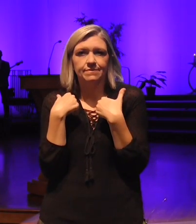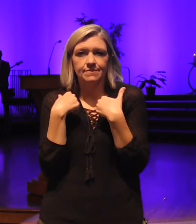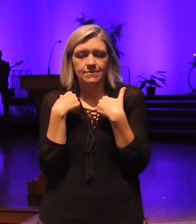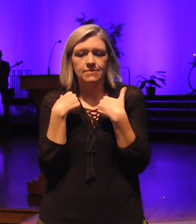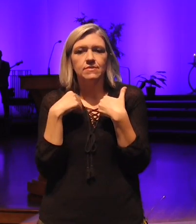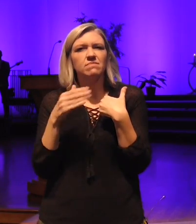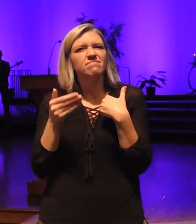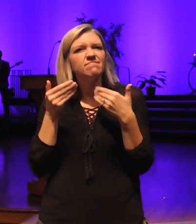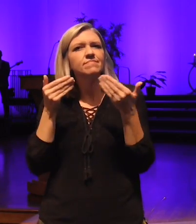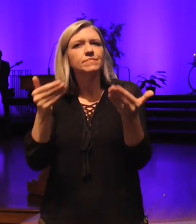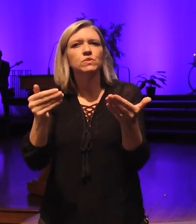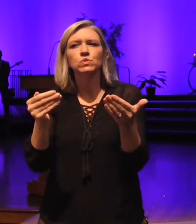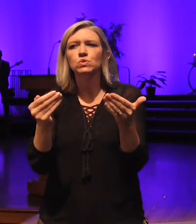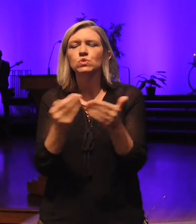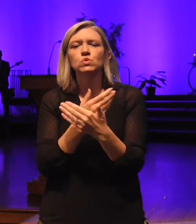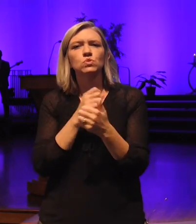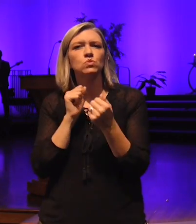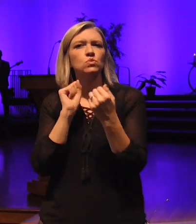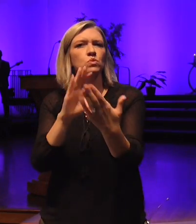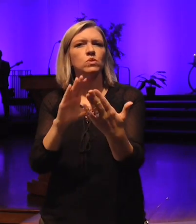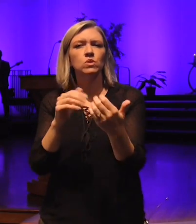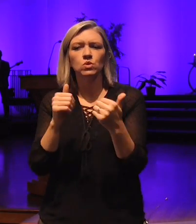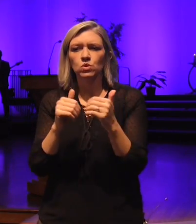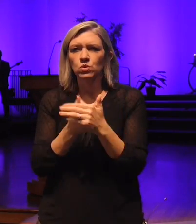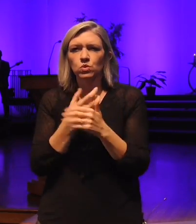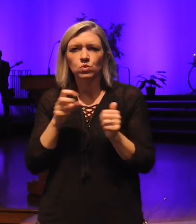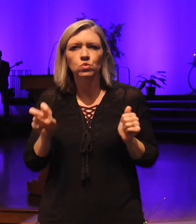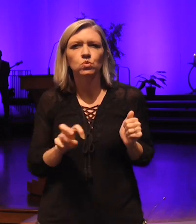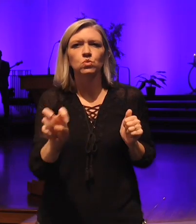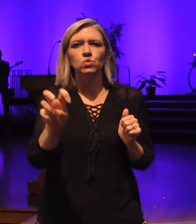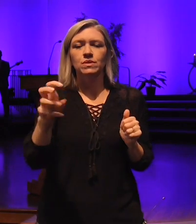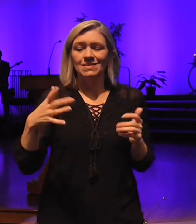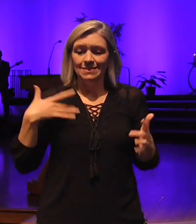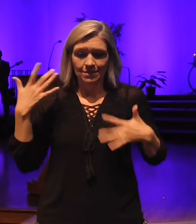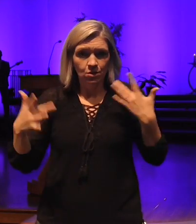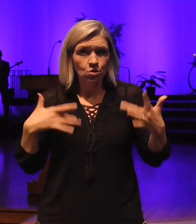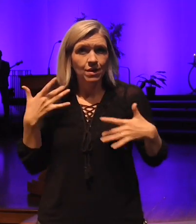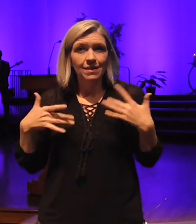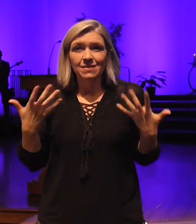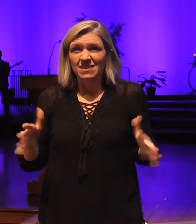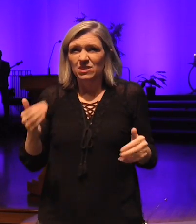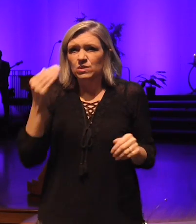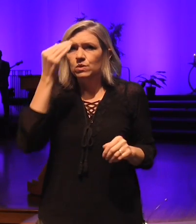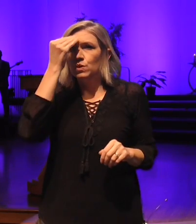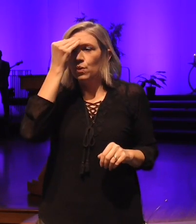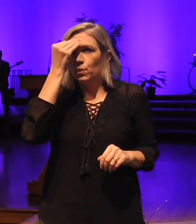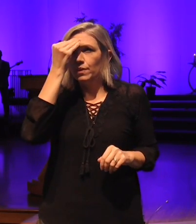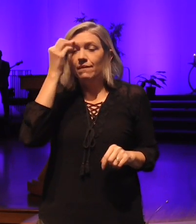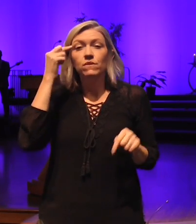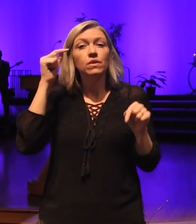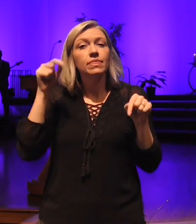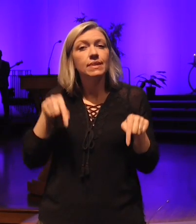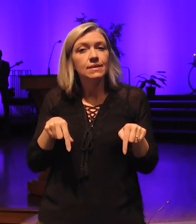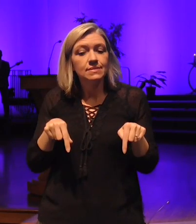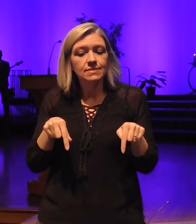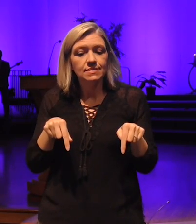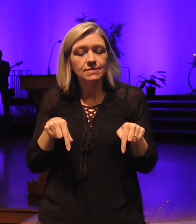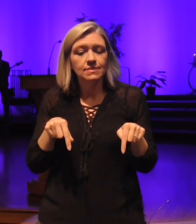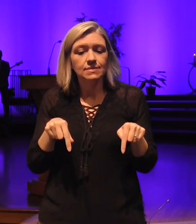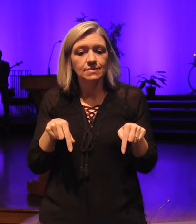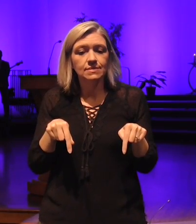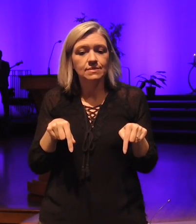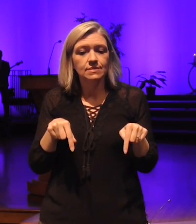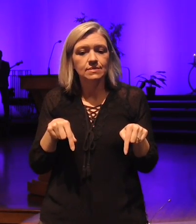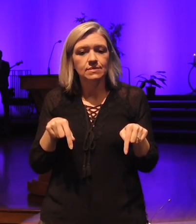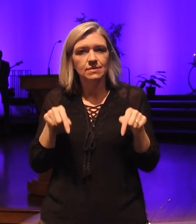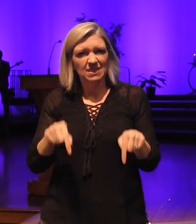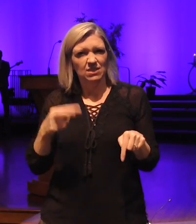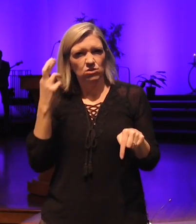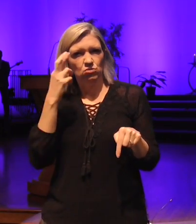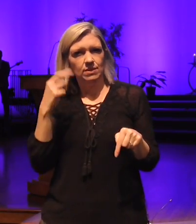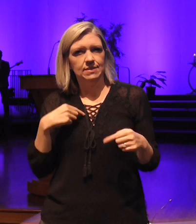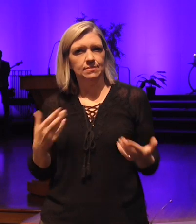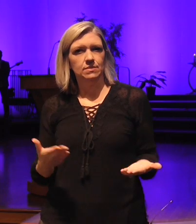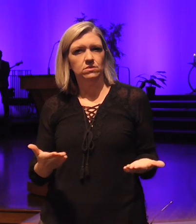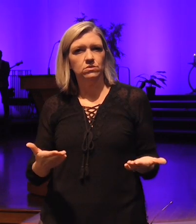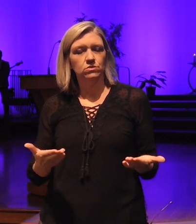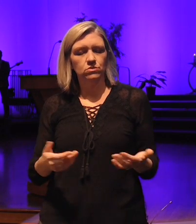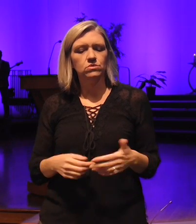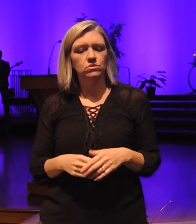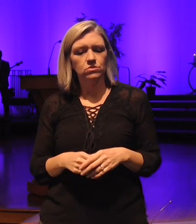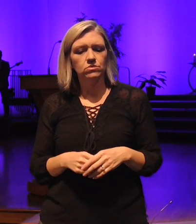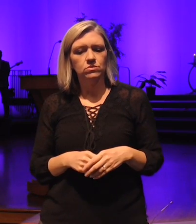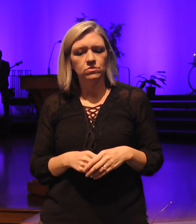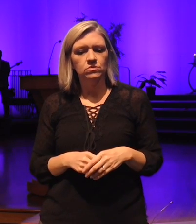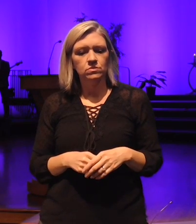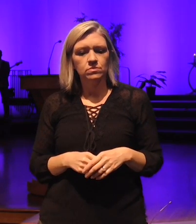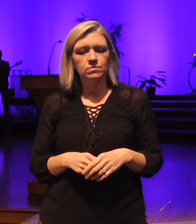manera nueva que de alguna manera es estimulante saber que es para esto. que vine aquí oh doy gracias por esto ya que